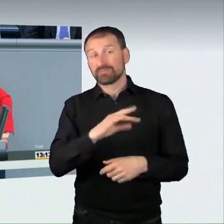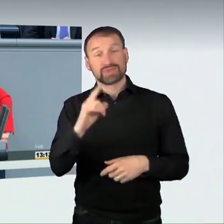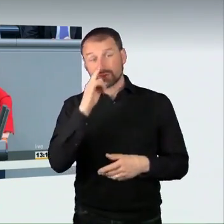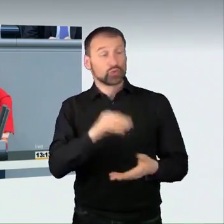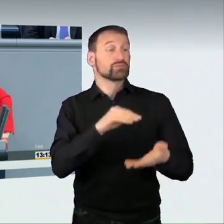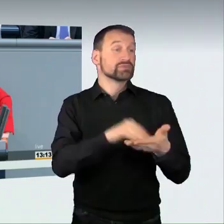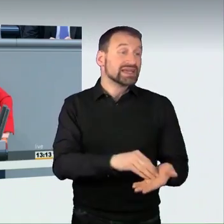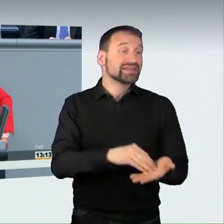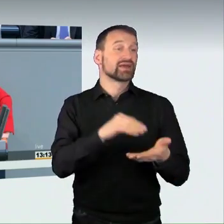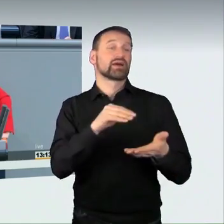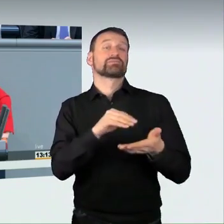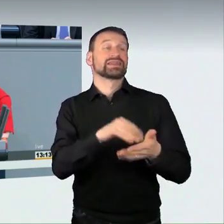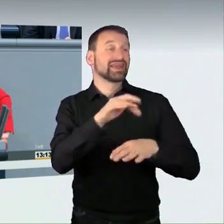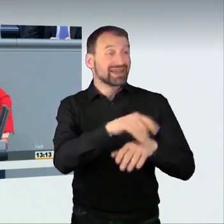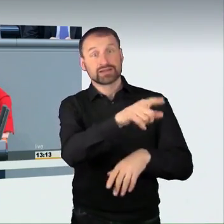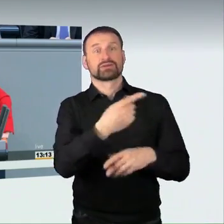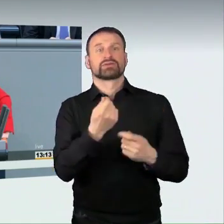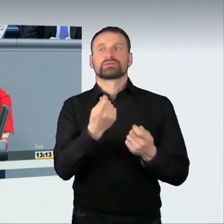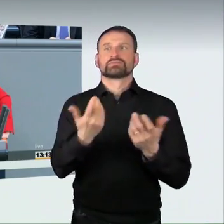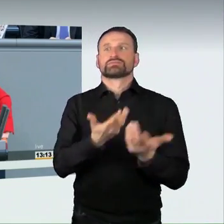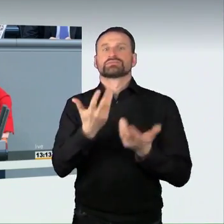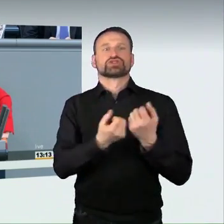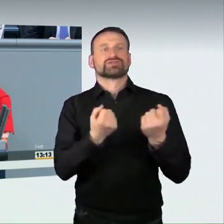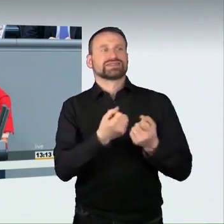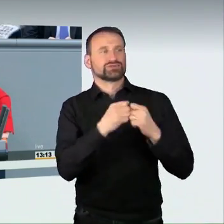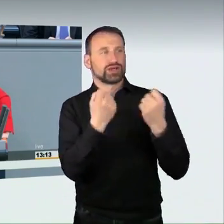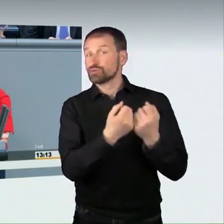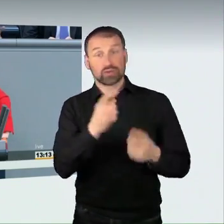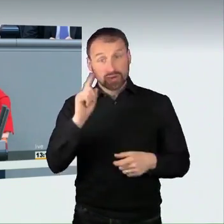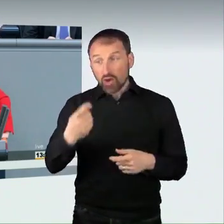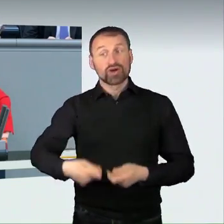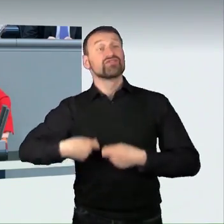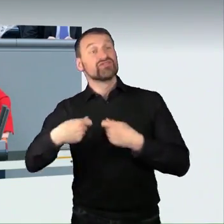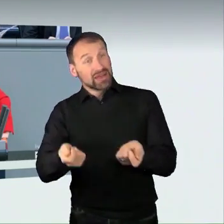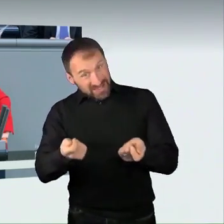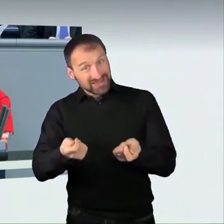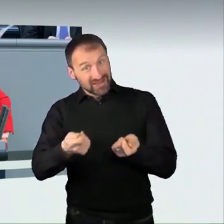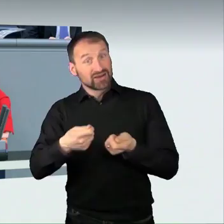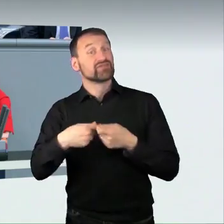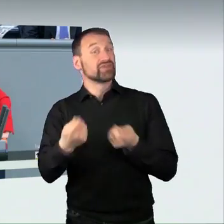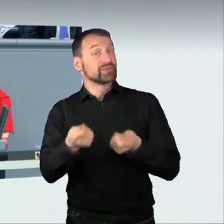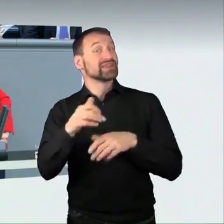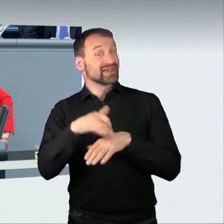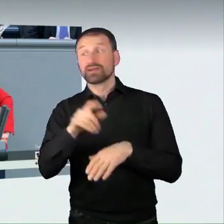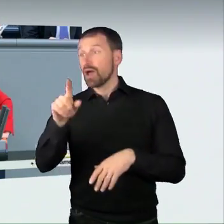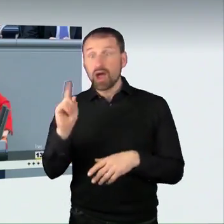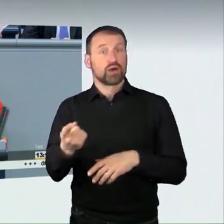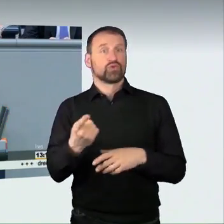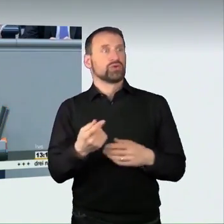Situation angespannt ist, sondern auch Vermieterinnen und Vermieter, die dringend darauf angewiesen sind, dass sie ihr Geld pünktlich bekommen,